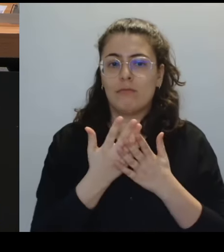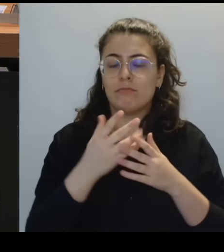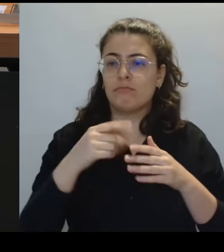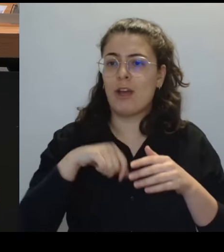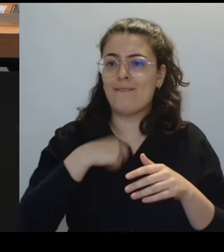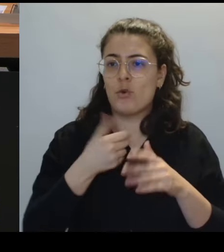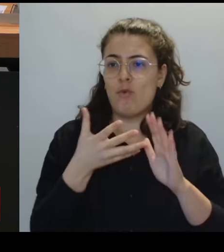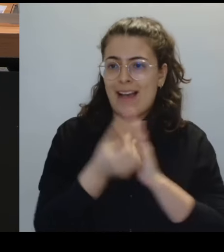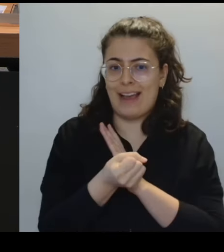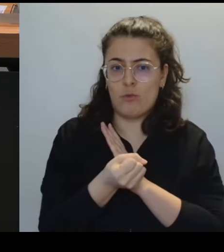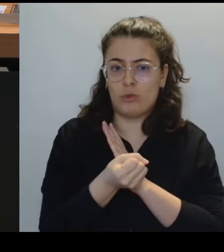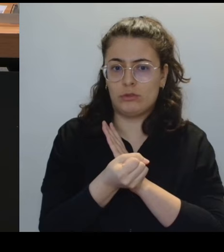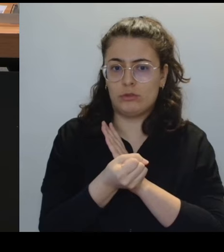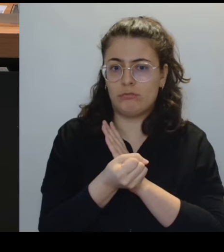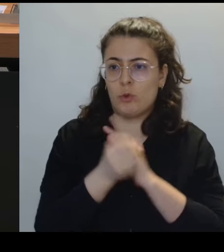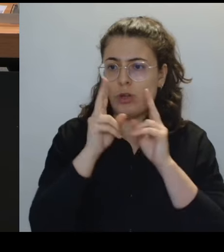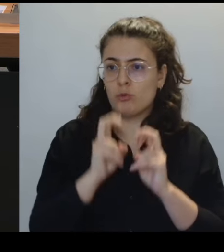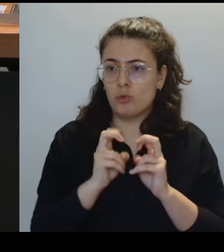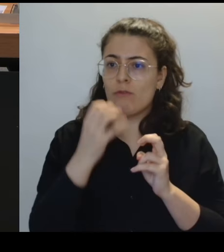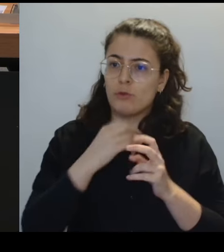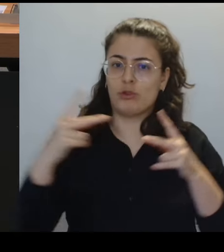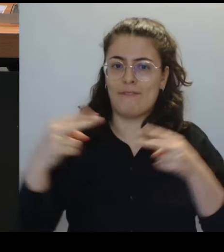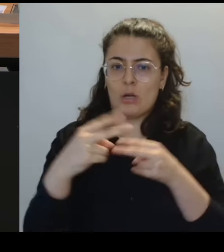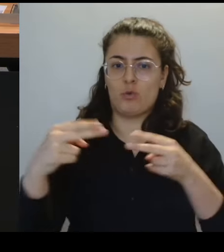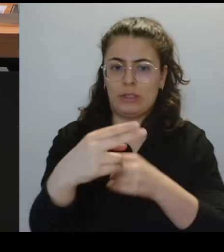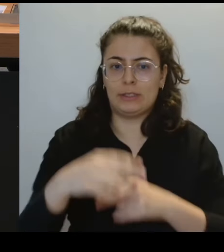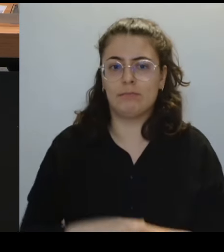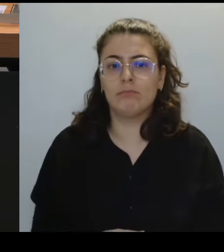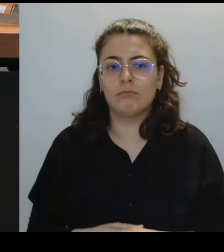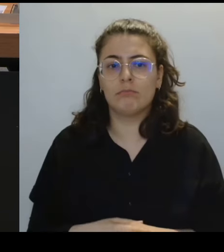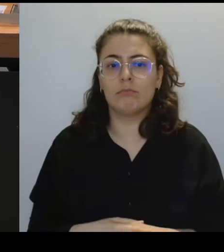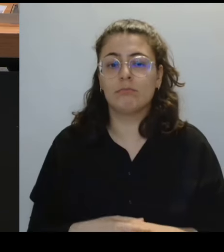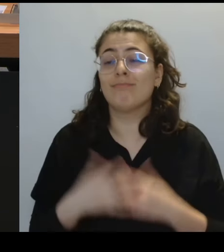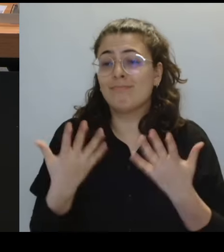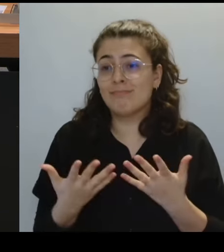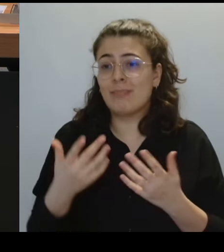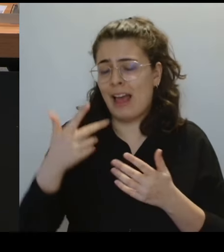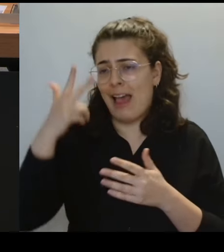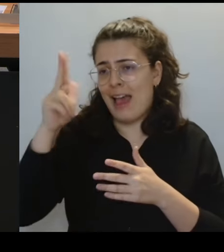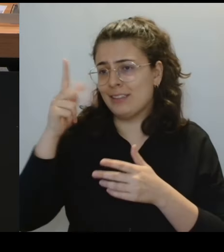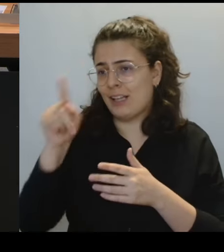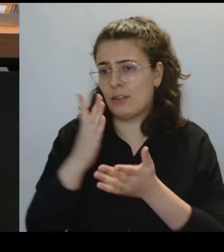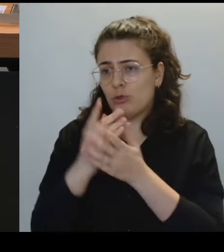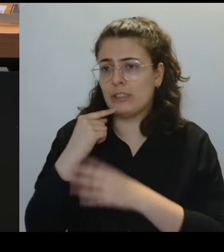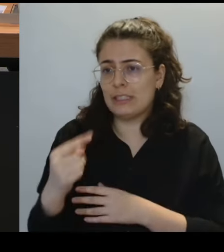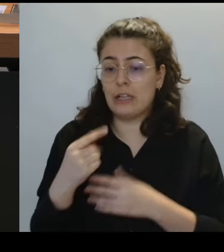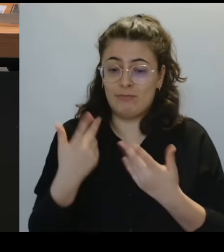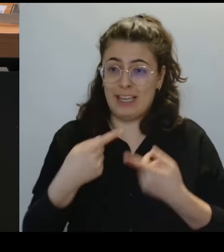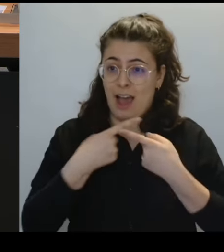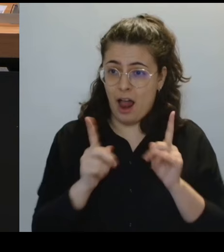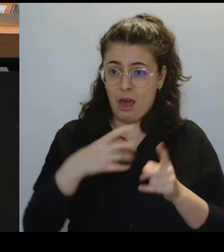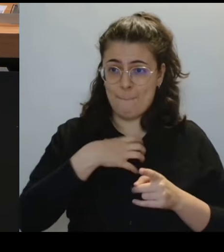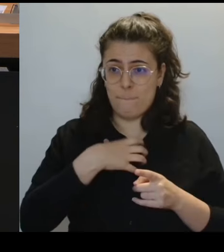Dass sie leider noch nicht von allen Krankenkassen im Bundesgebiet übernommen werden, trifft zwar zu, auch wenn dies in Berlin anders als